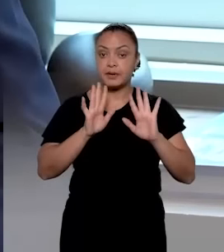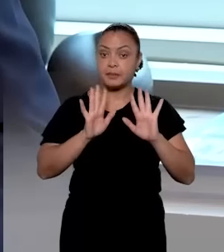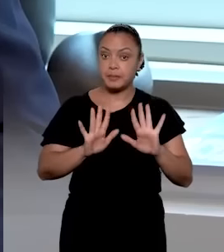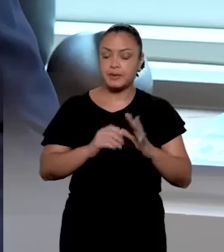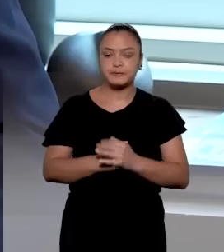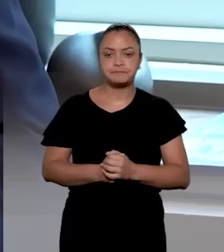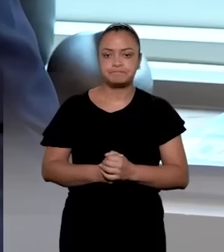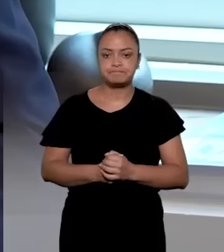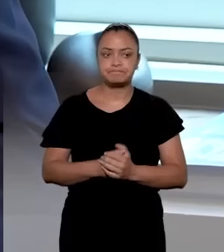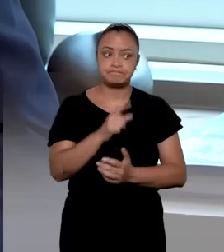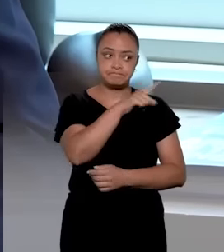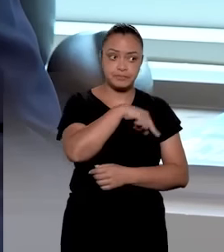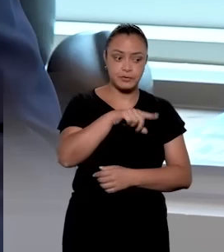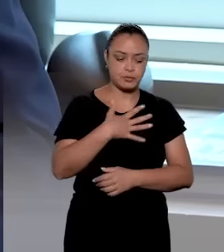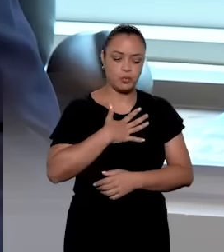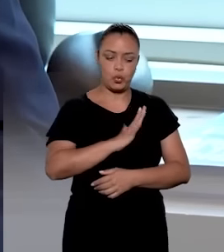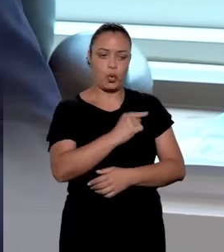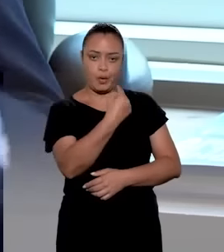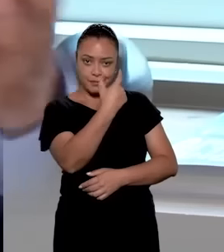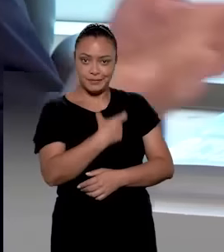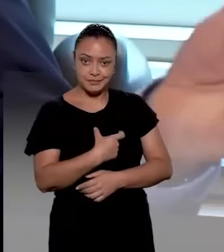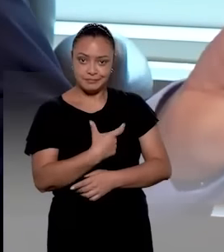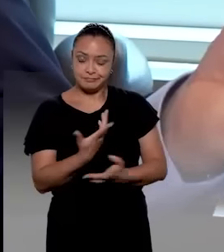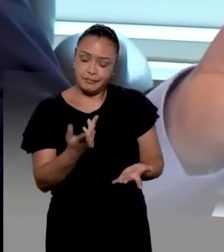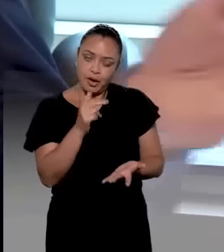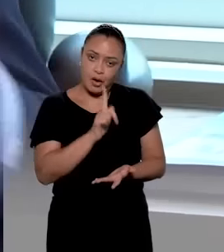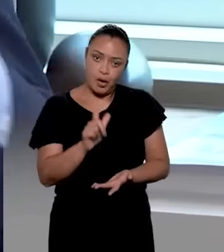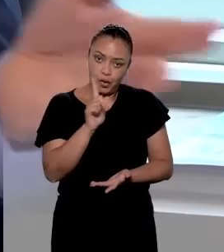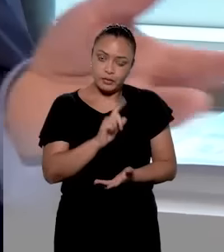dessa questão. Obviamente que não conquistei simpatia em ninguém, porque se brigar,